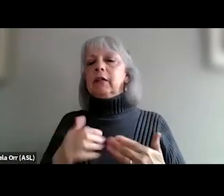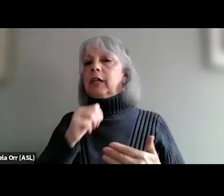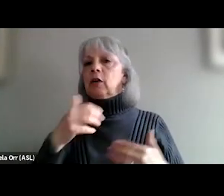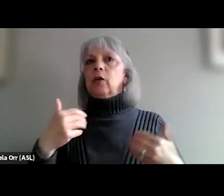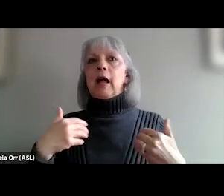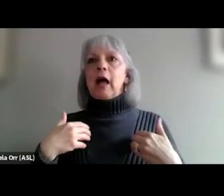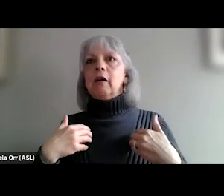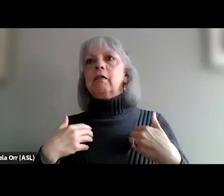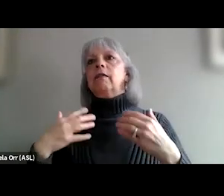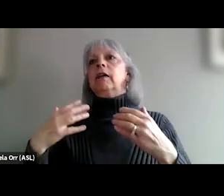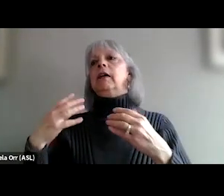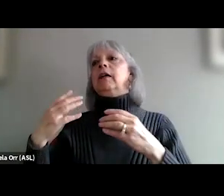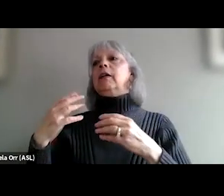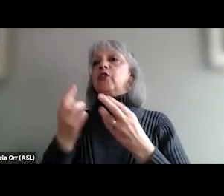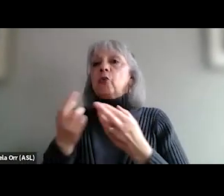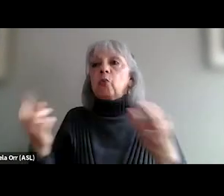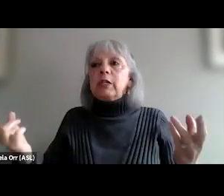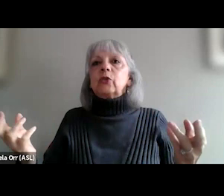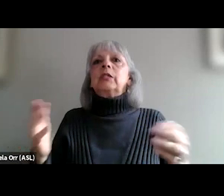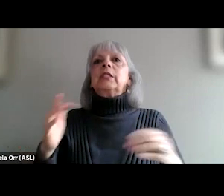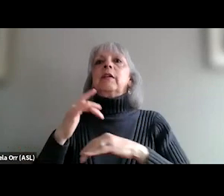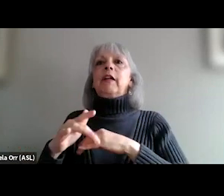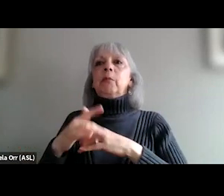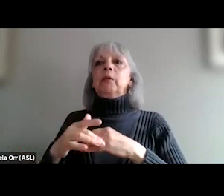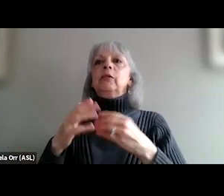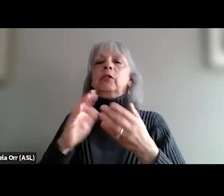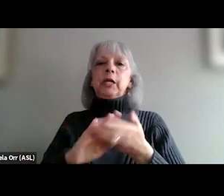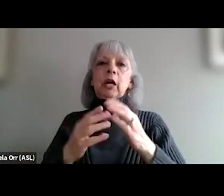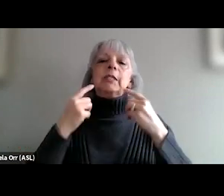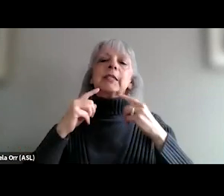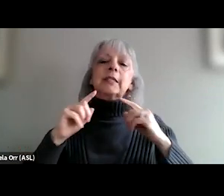e internos para tener éxito con algo tan difícil